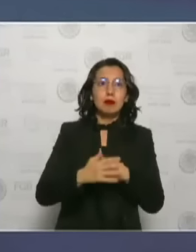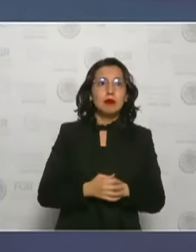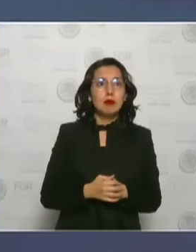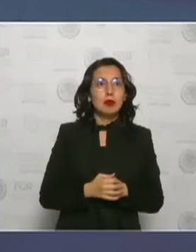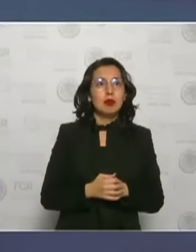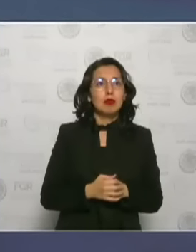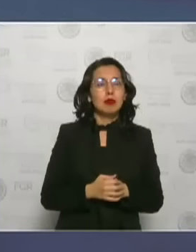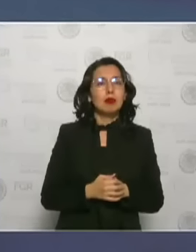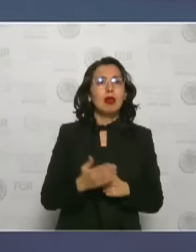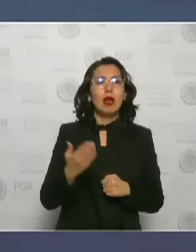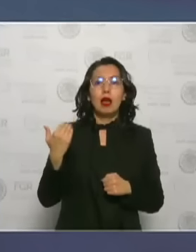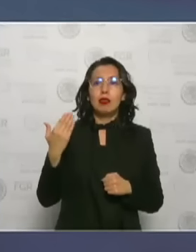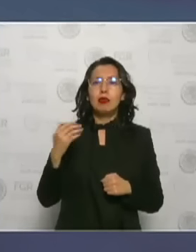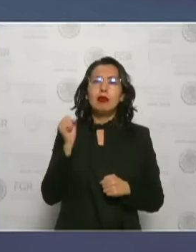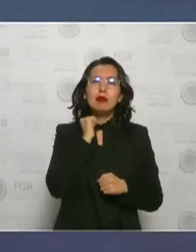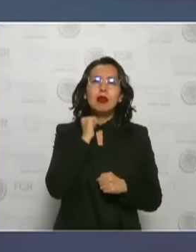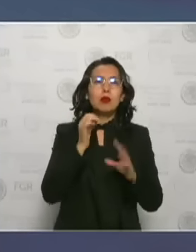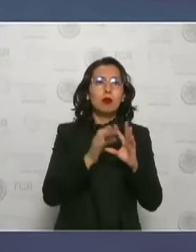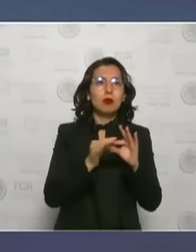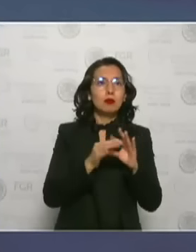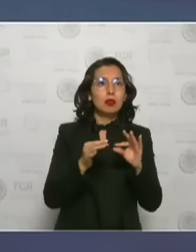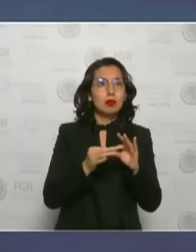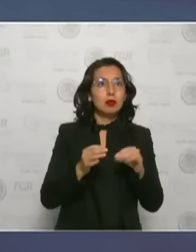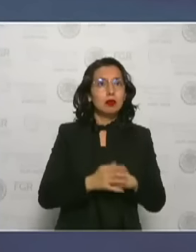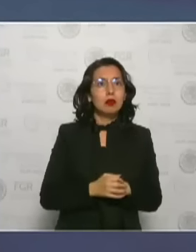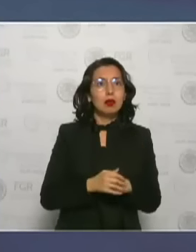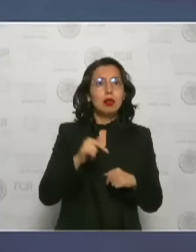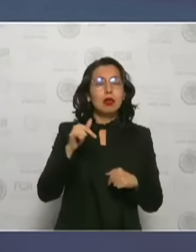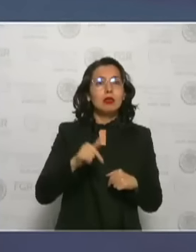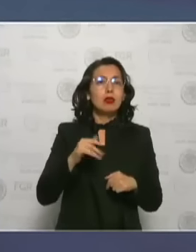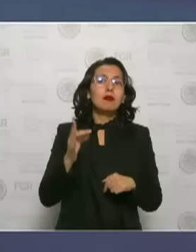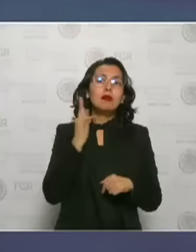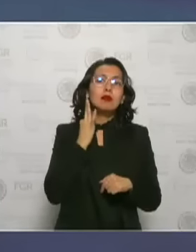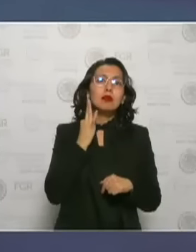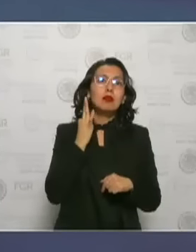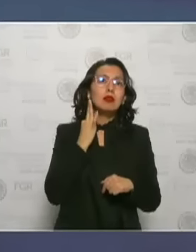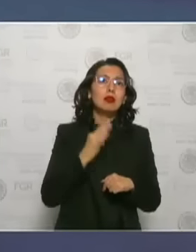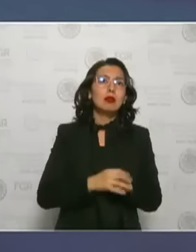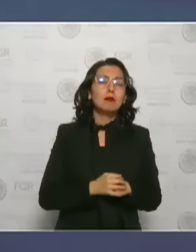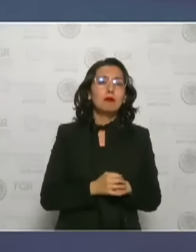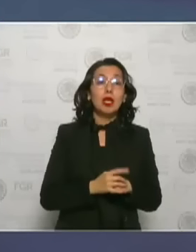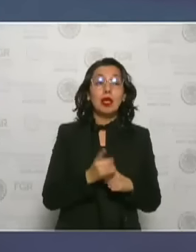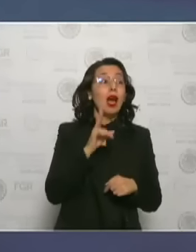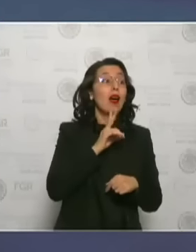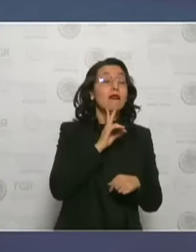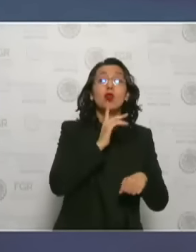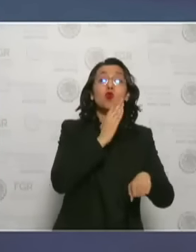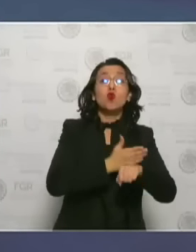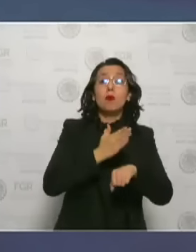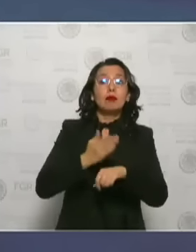mi comparecencia en el Senado al asumir el cargo, esta fiscalía no fabricará culpables, pero tampoco